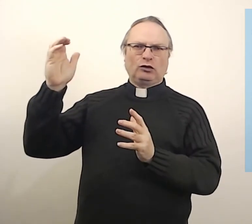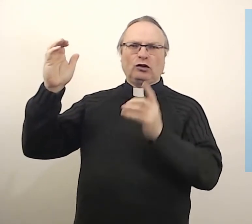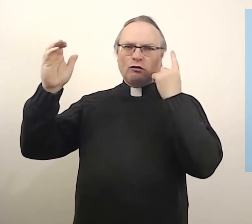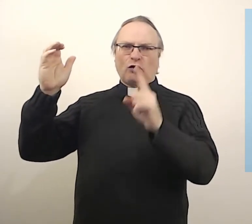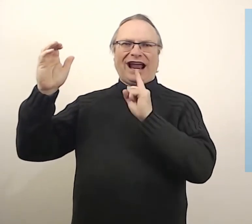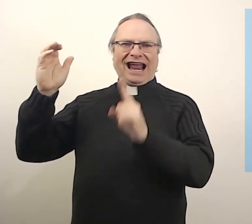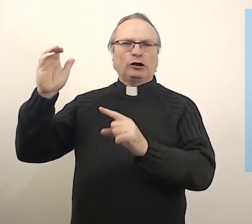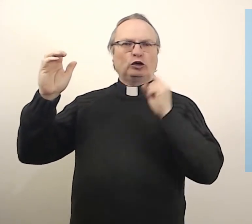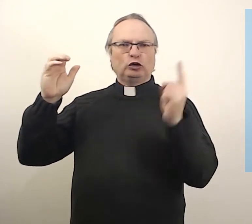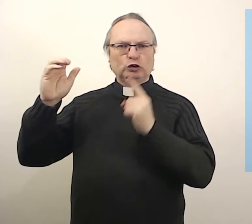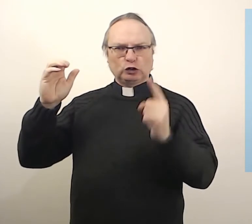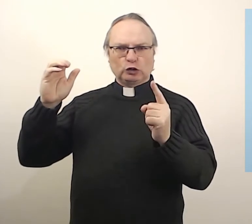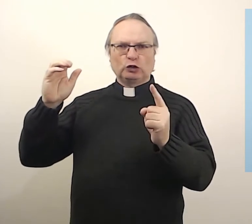pour être toujours